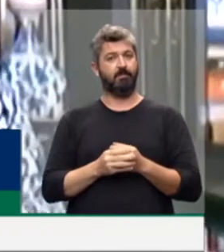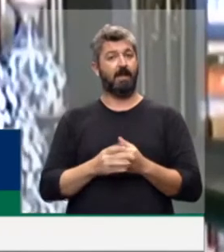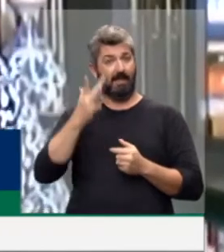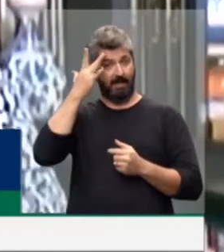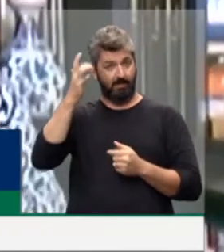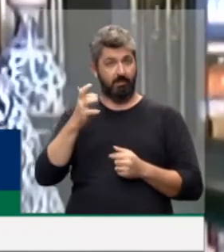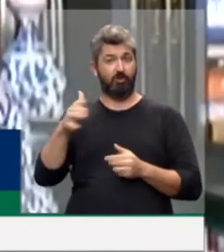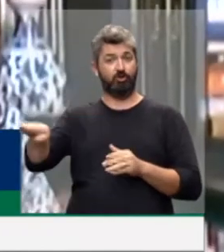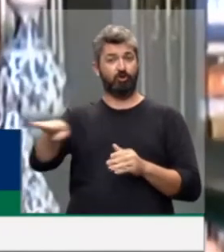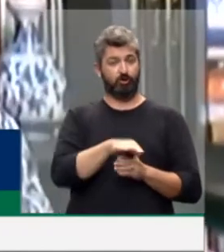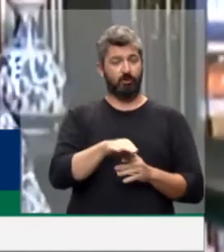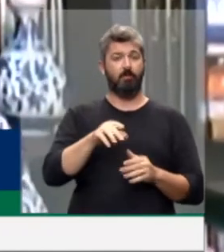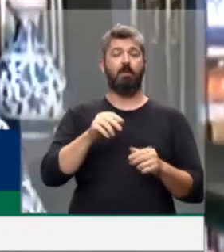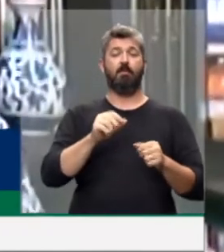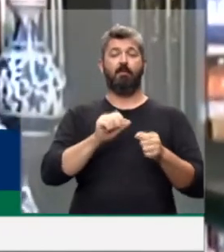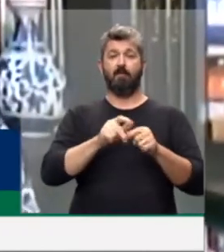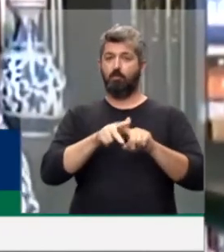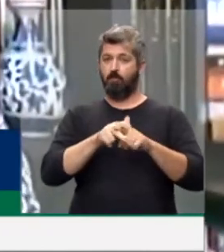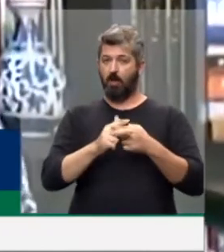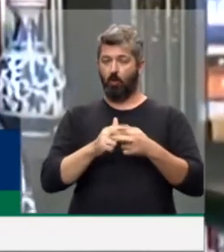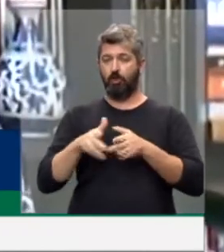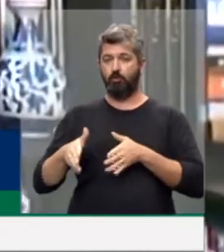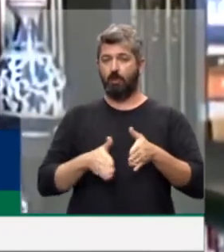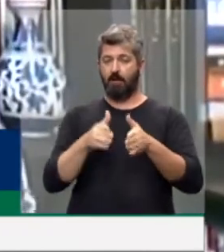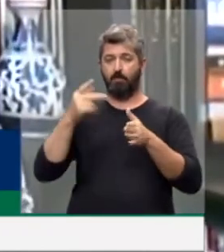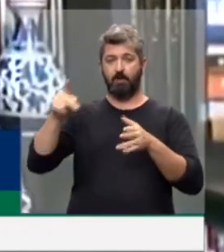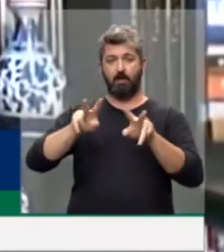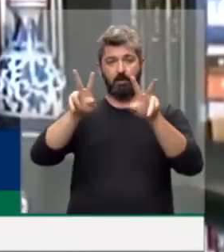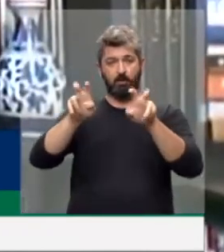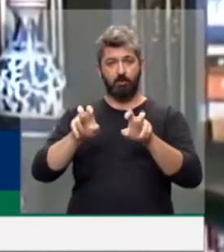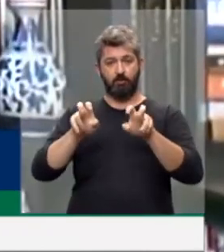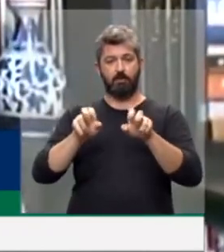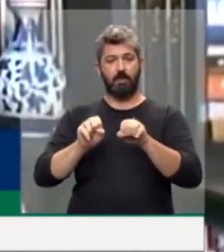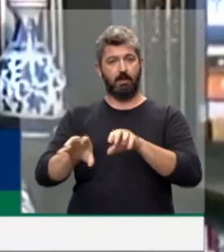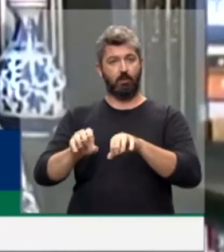APROVEITAR ESSES 29 SEGUNDOS PARA DIZER QUE A CÂMARA DOS DEPUTADOS ESTÁ CHAMADA AMANHÃ A FAZER UMA CORREÇÃO